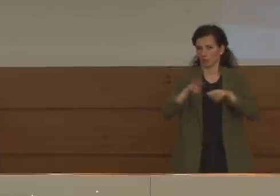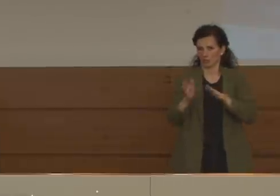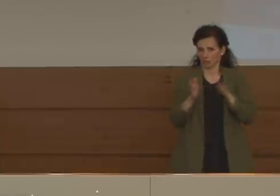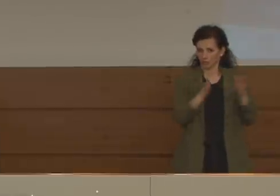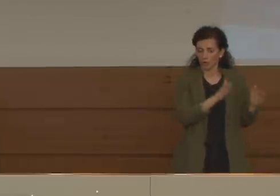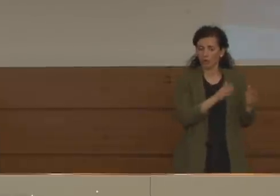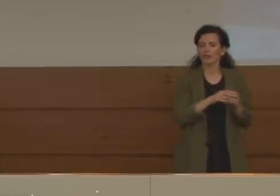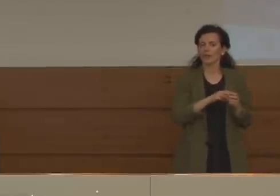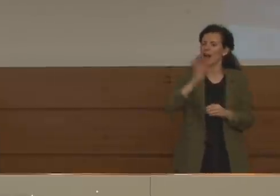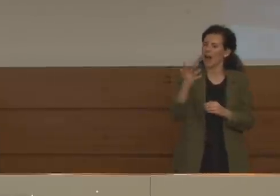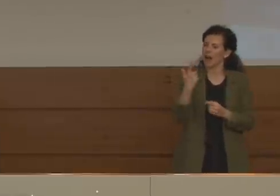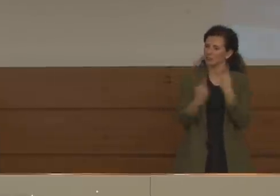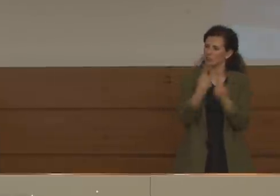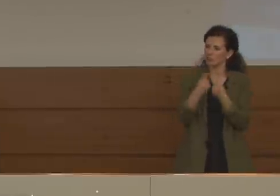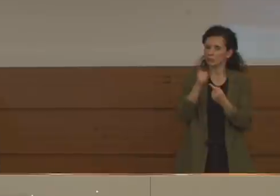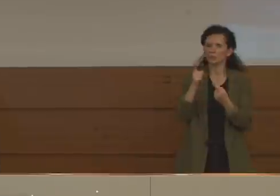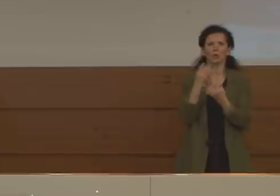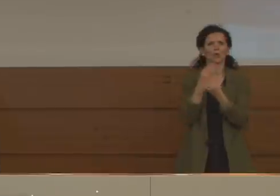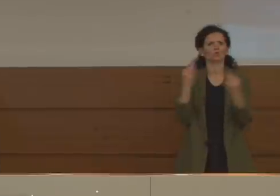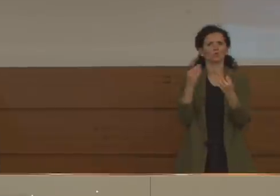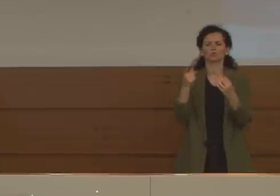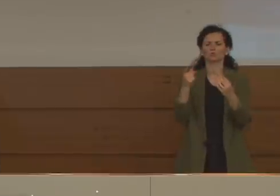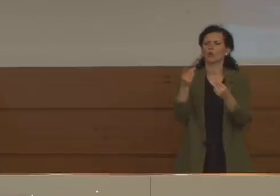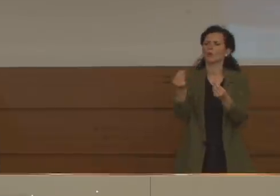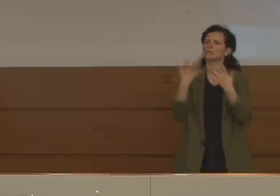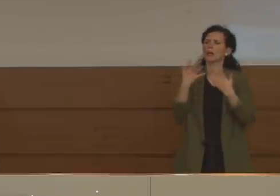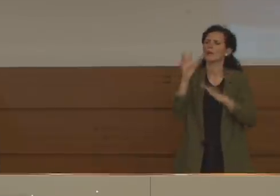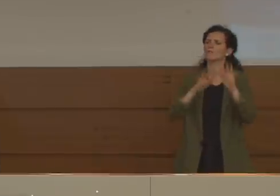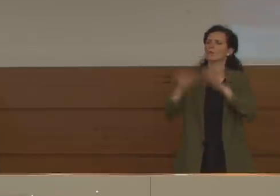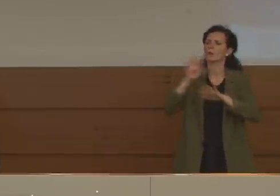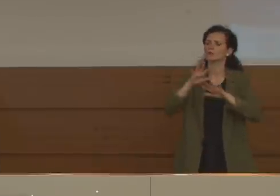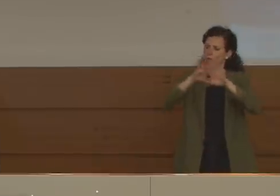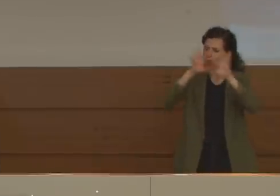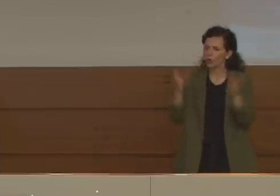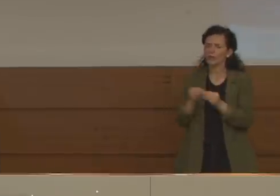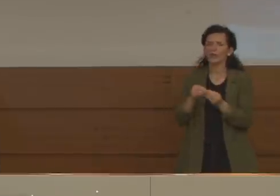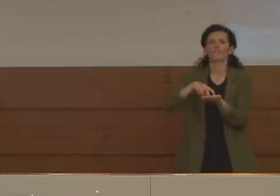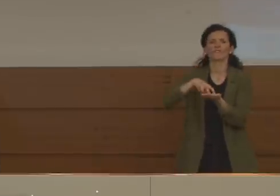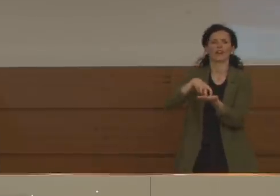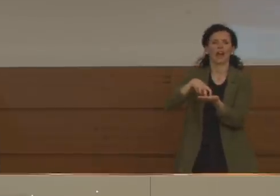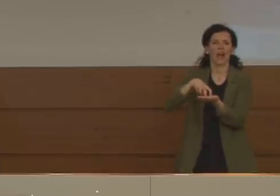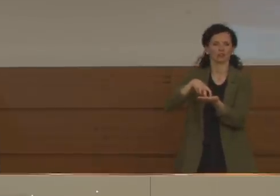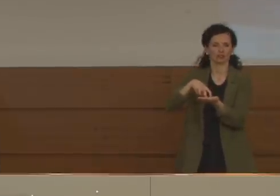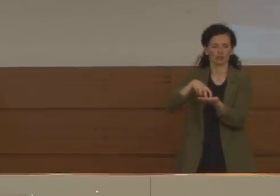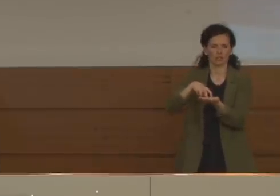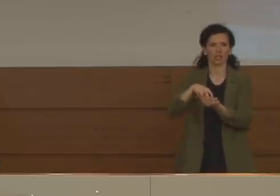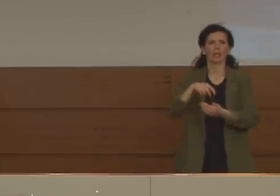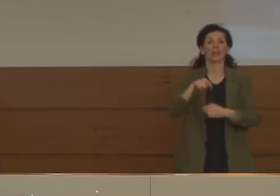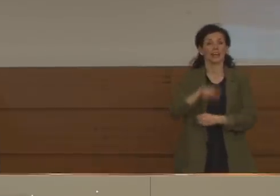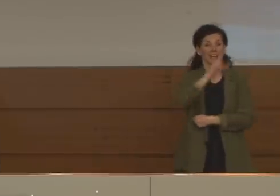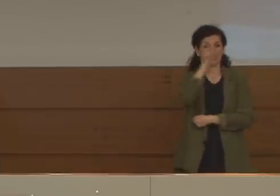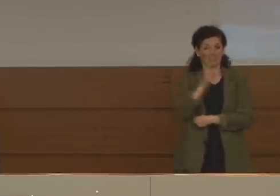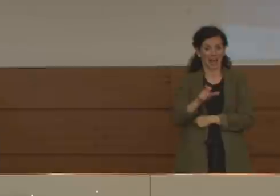giustamente il pacchetto delle fragilità. Abbiamo in Italia 300 mila ospiti di